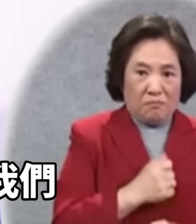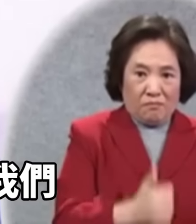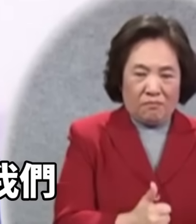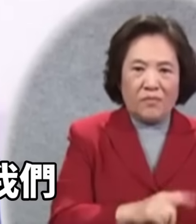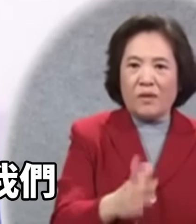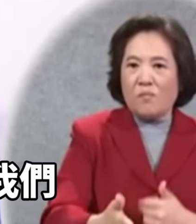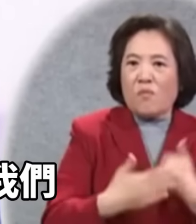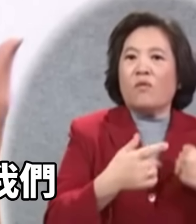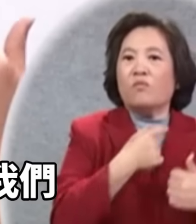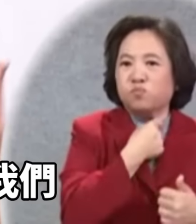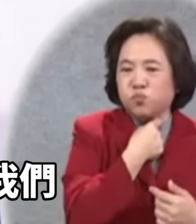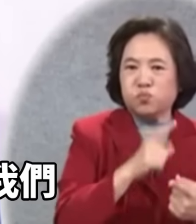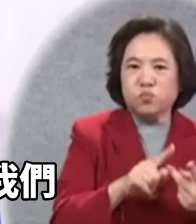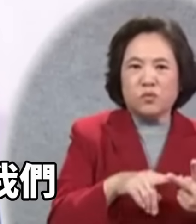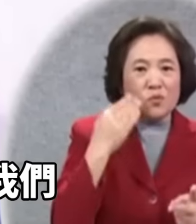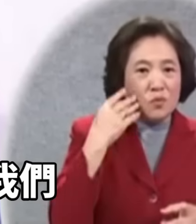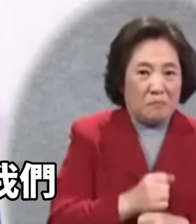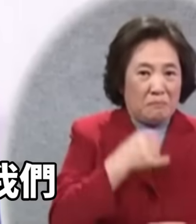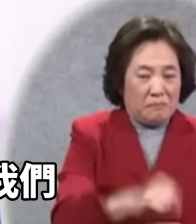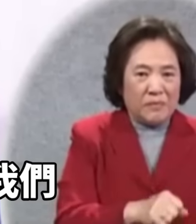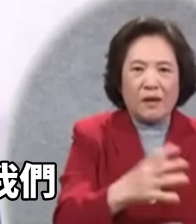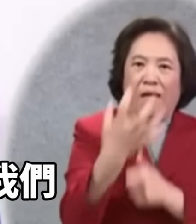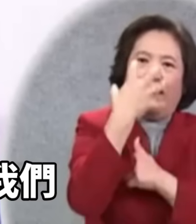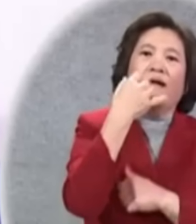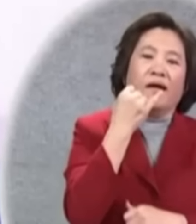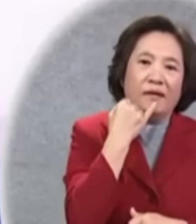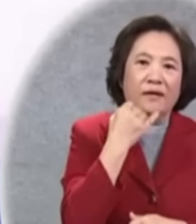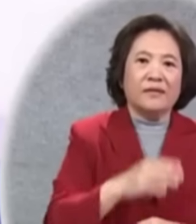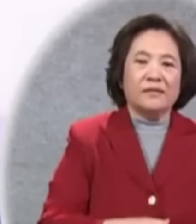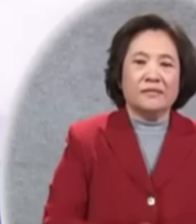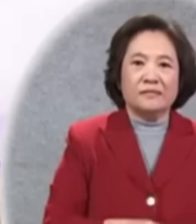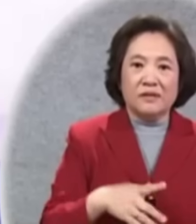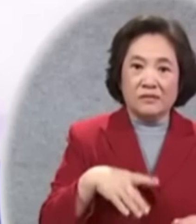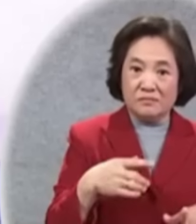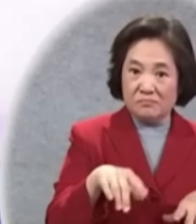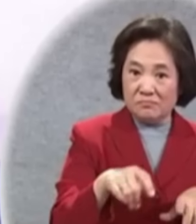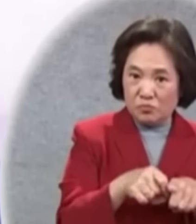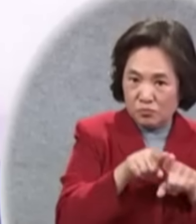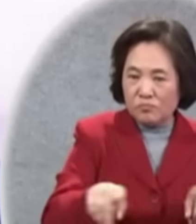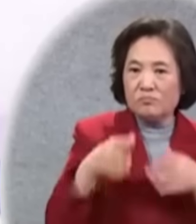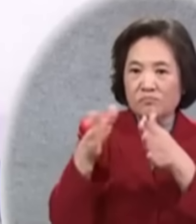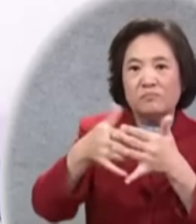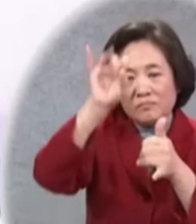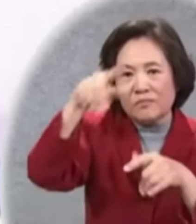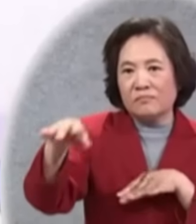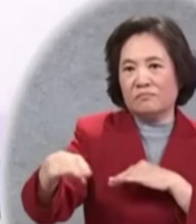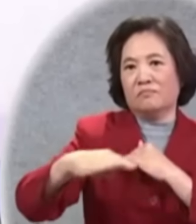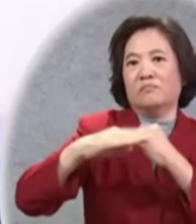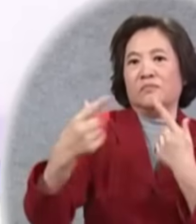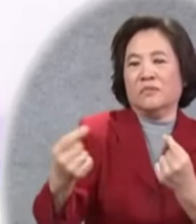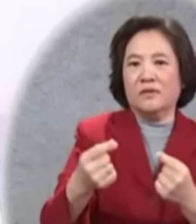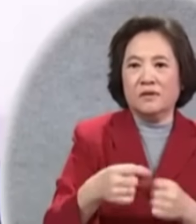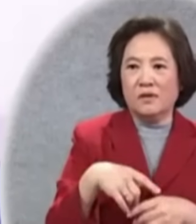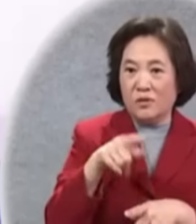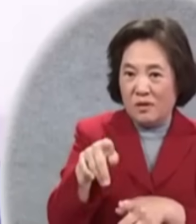請鼓勵我們 我們做得不好 請你罵我們 同樣的標準 請你看民進黨 做得不好 狠狠的罵